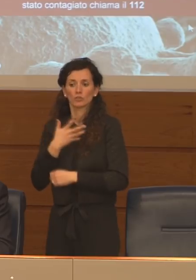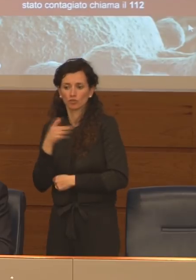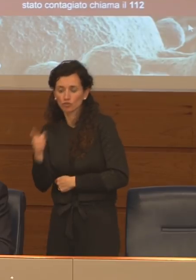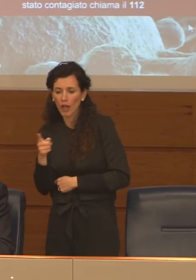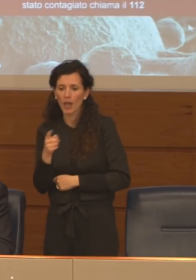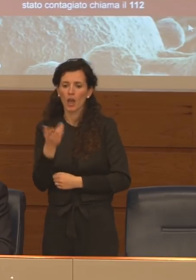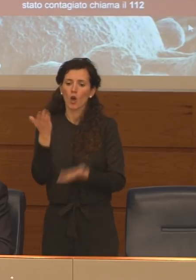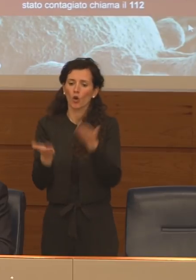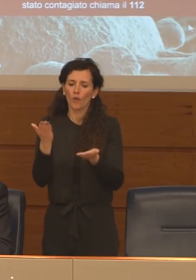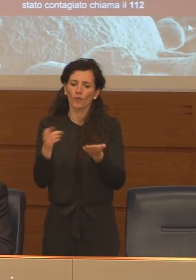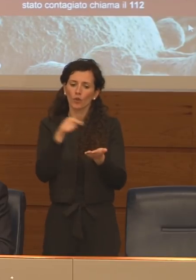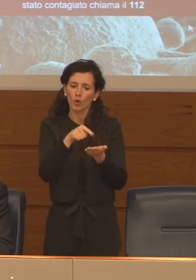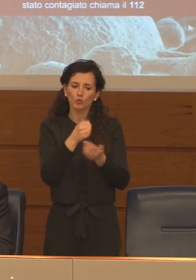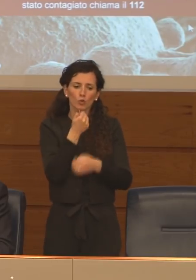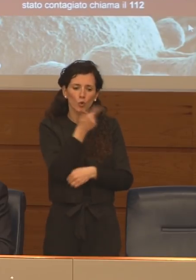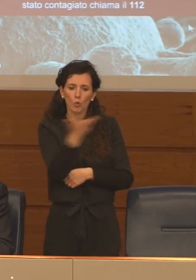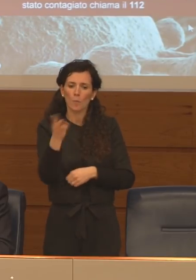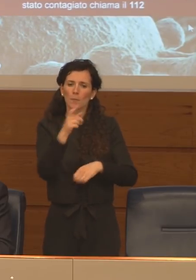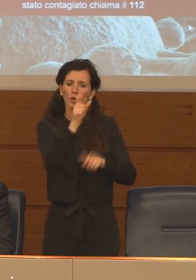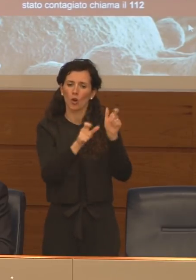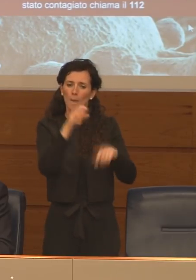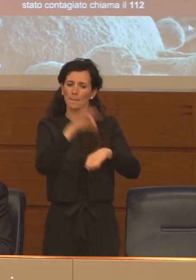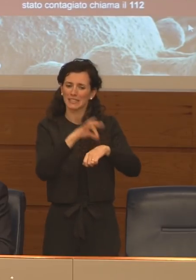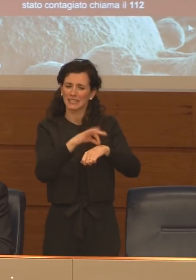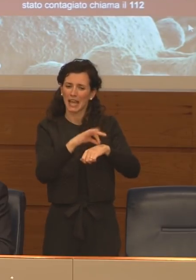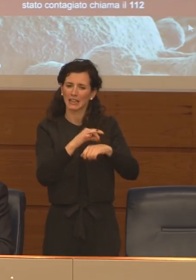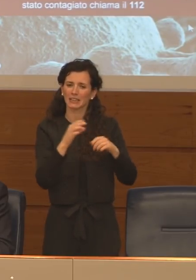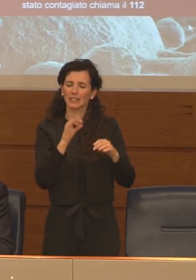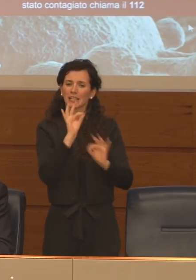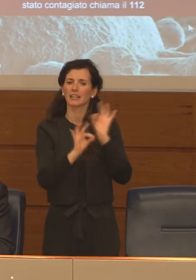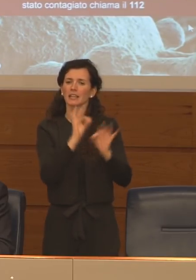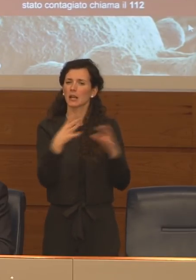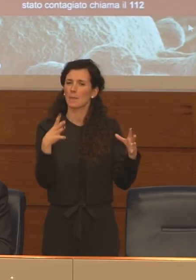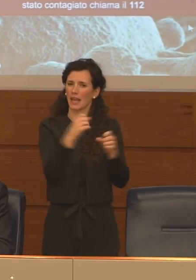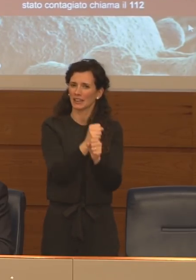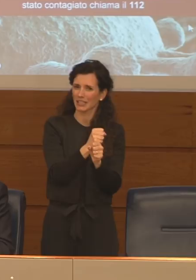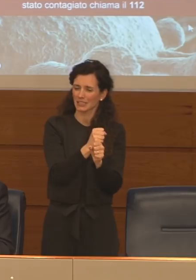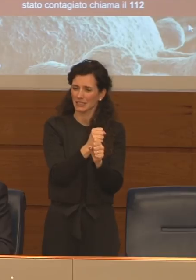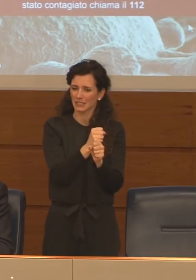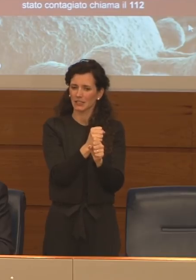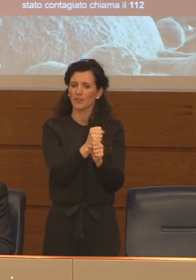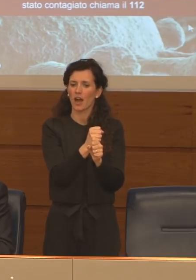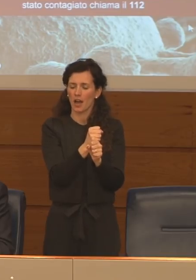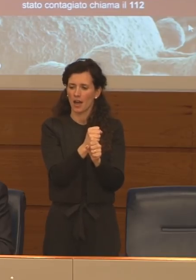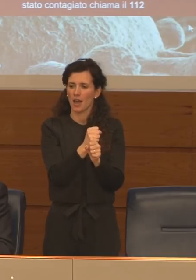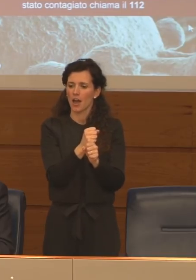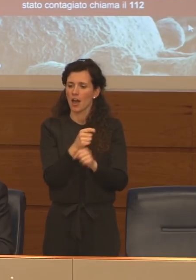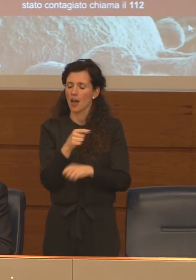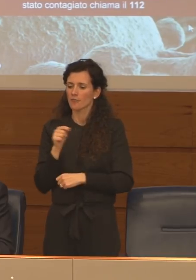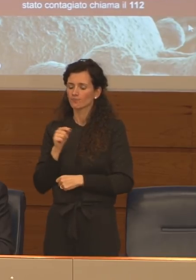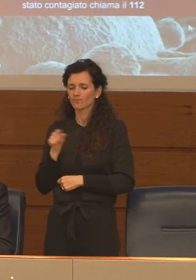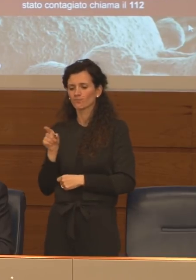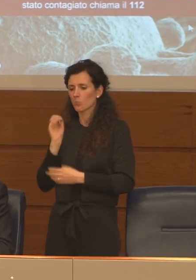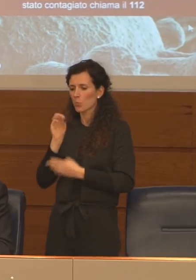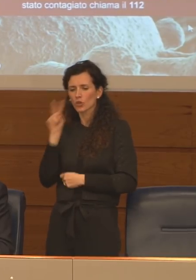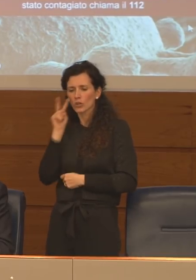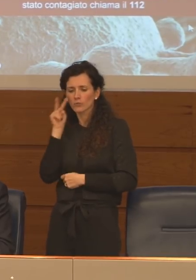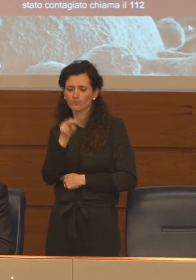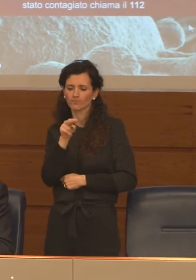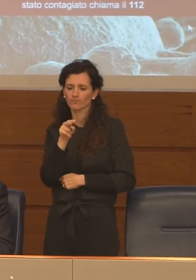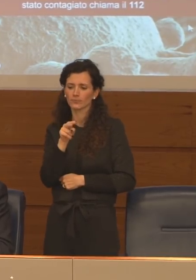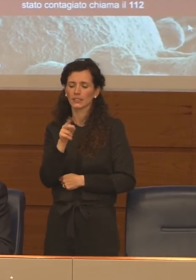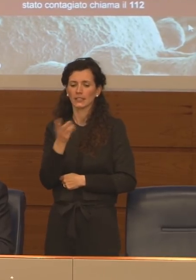ricoverati in terapia intensiva, è in linea oppure c'è diciamo una